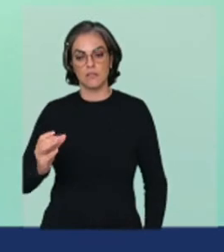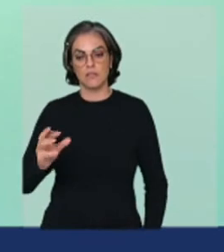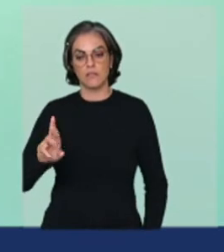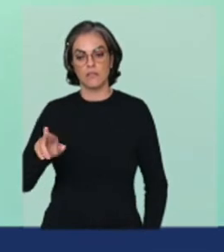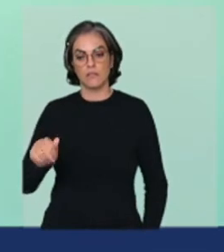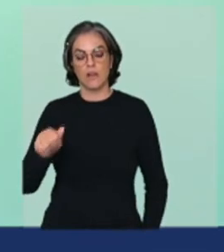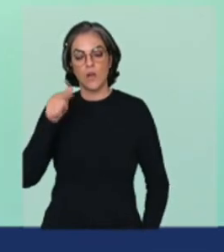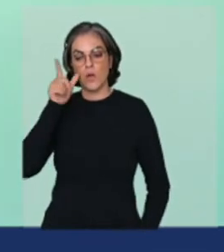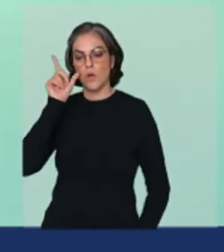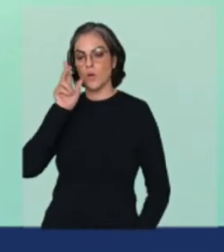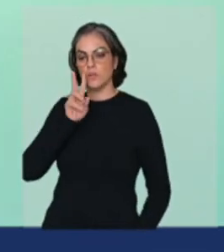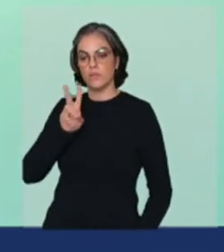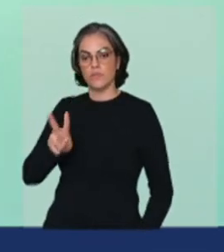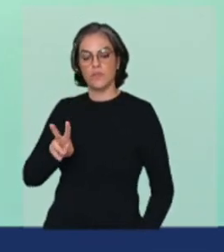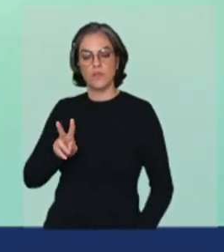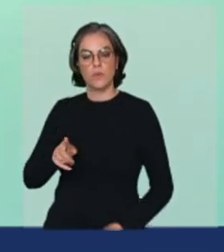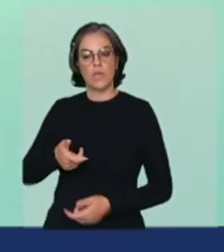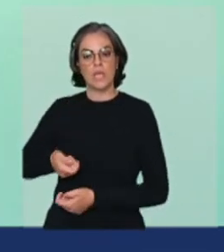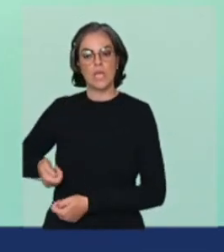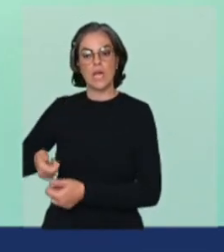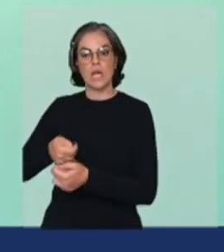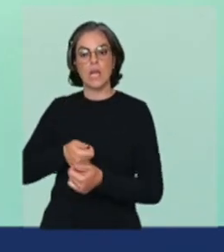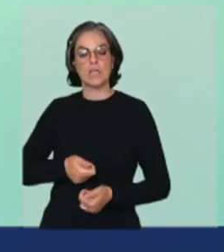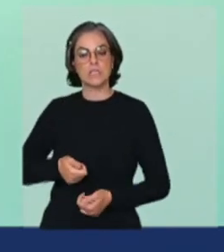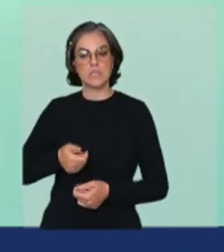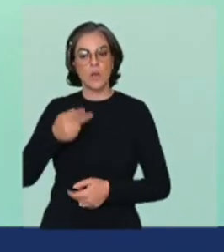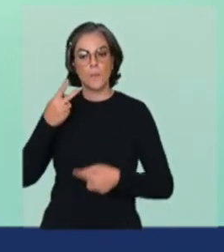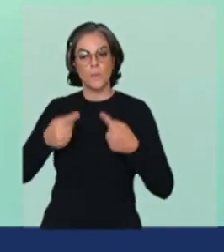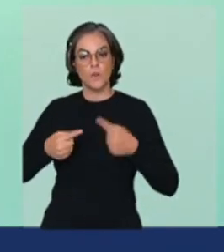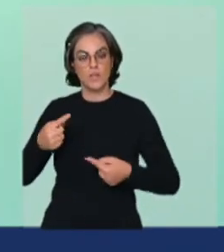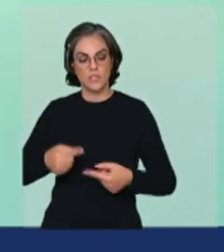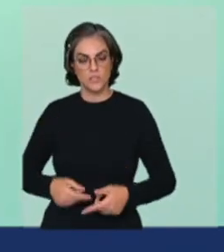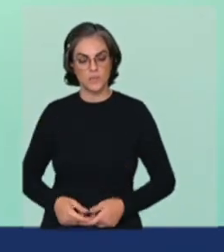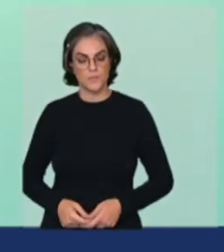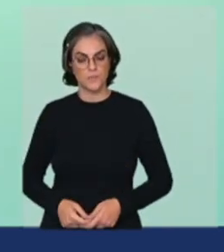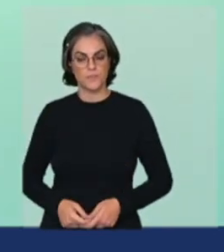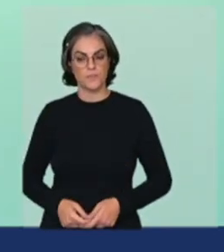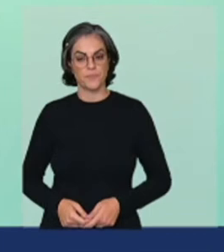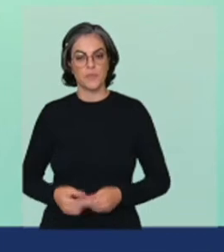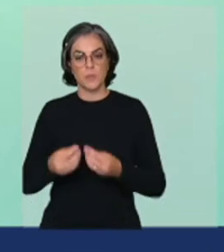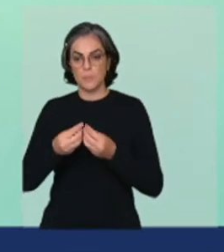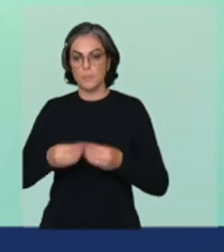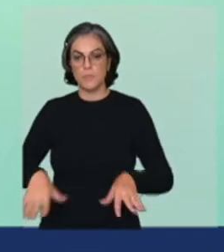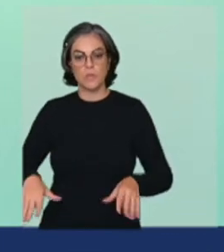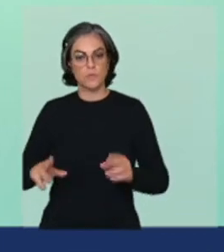INCRA , O VIMOS AQUI ONTEM FOI UM ESTELIONATO POLÍTICO. PARA CONSTRUIR, PREJUÍZO É INCALCULÁVEL, CASO DADO NÃO